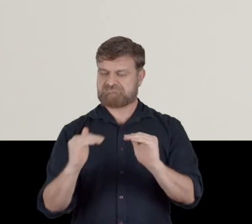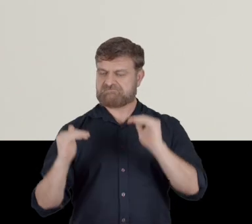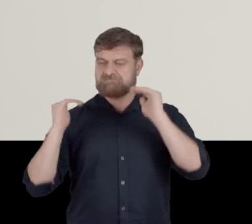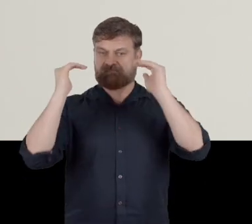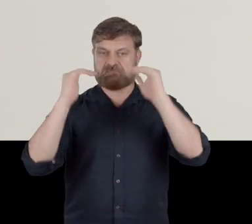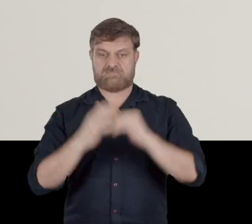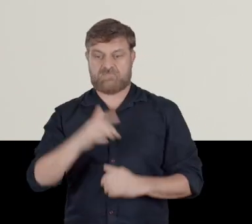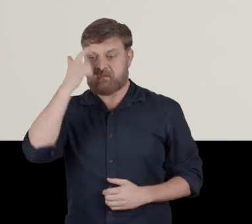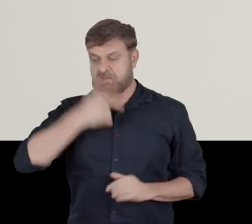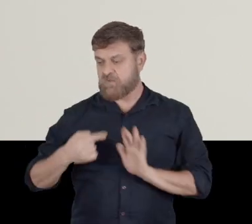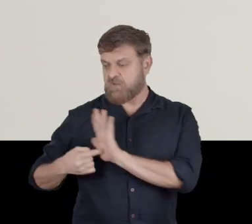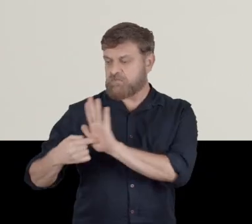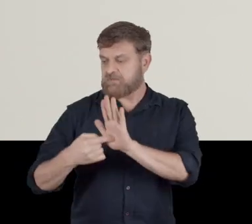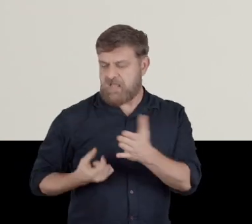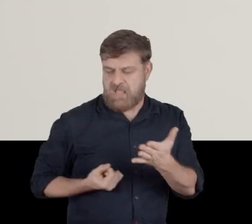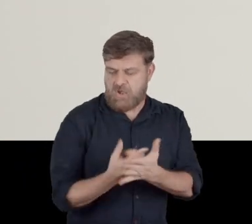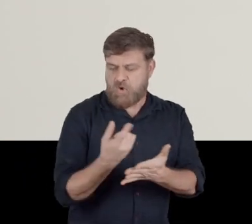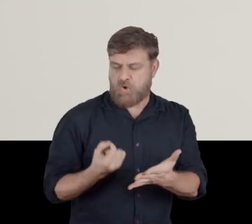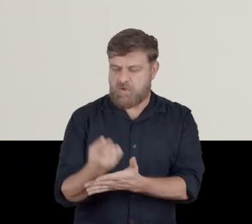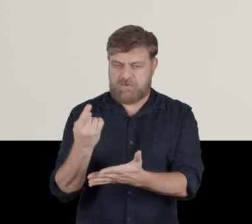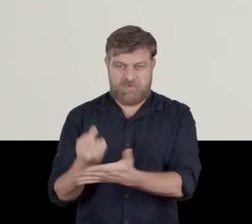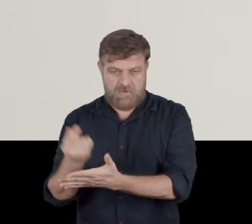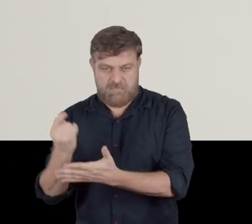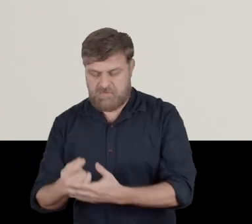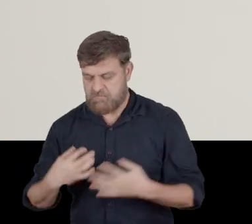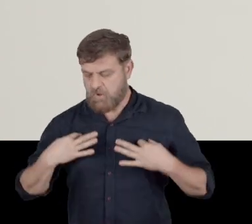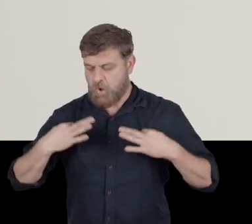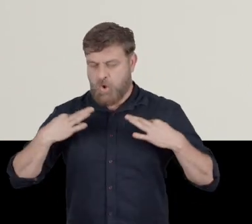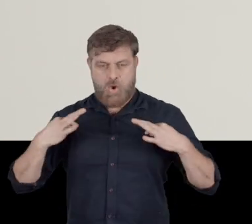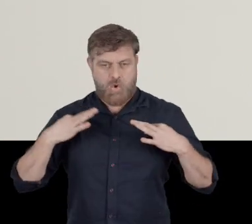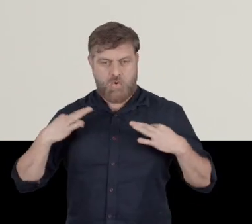Então o que você consome, o que você compra, o que você usa,